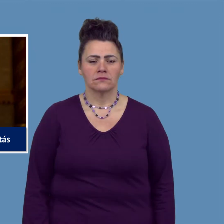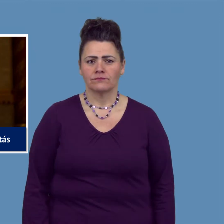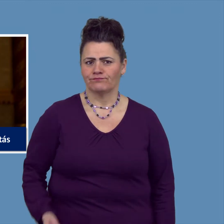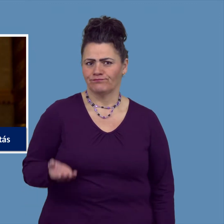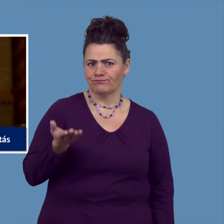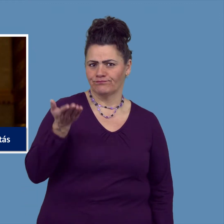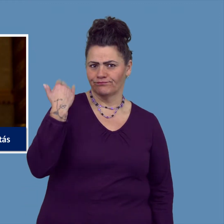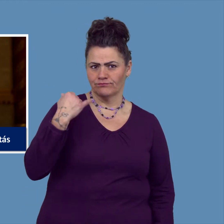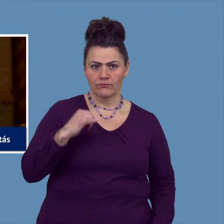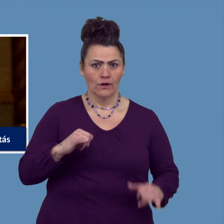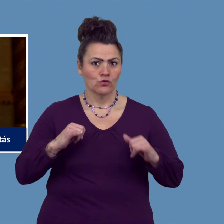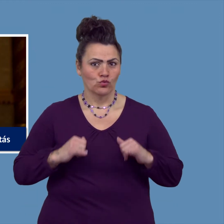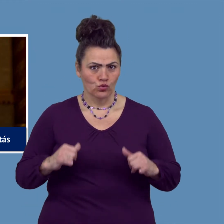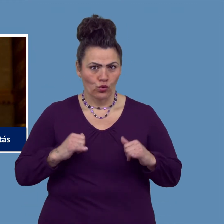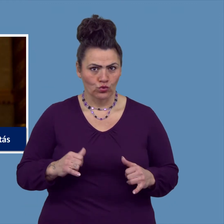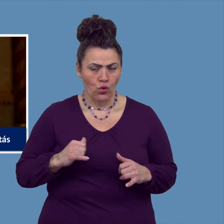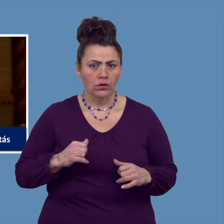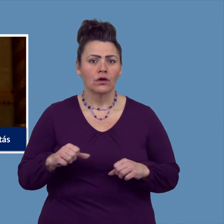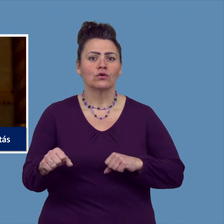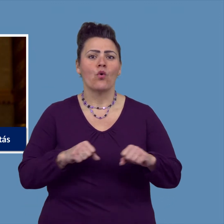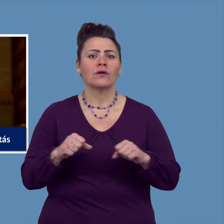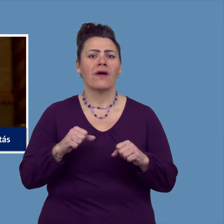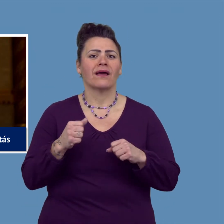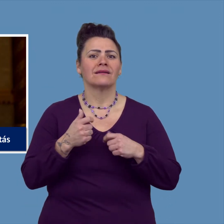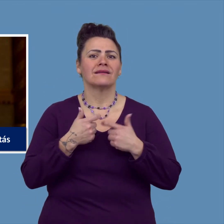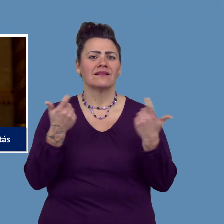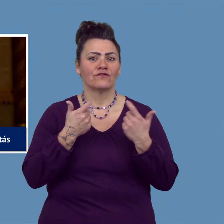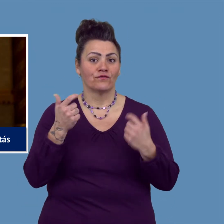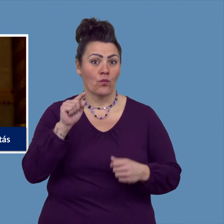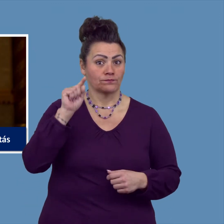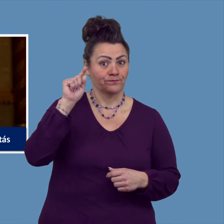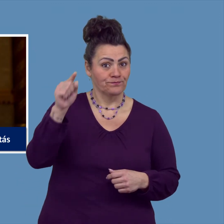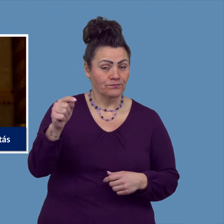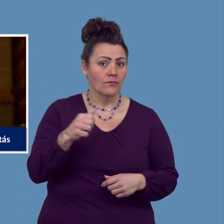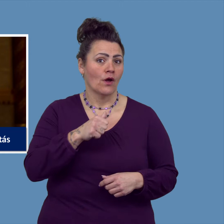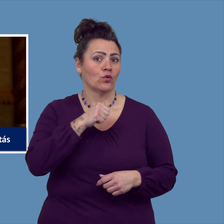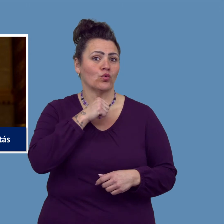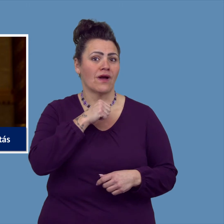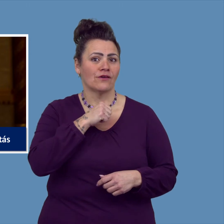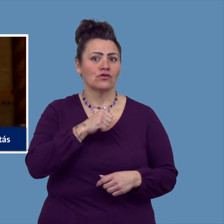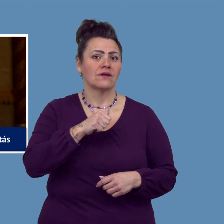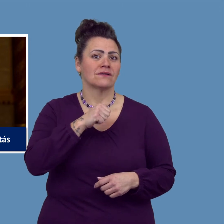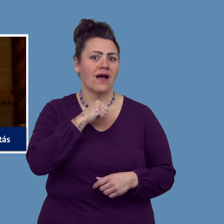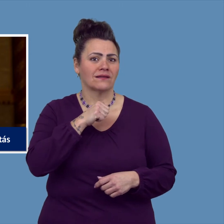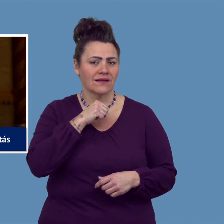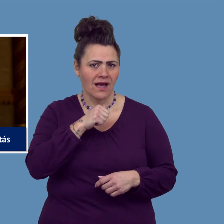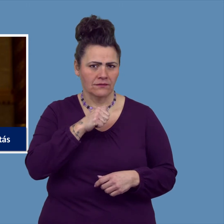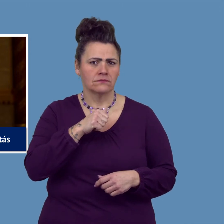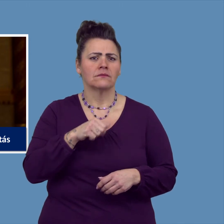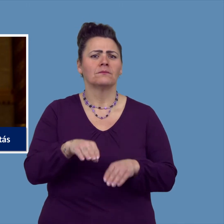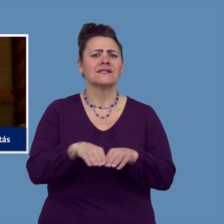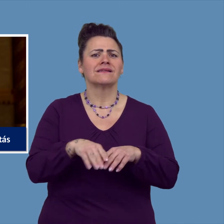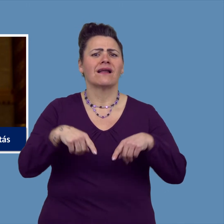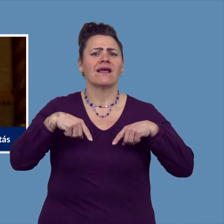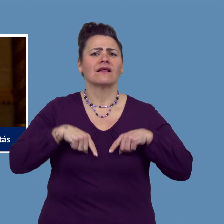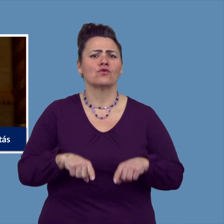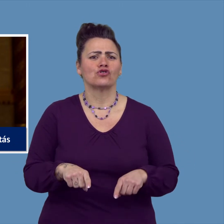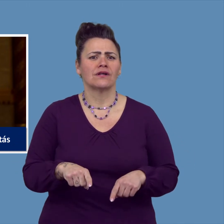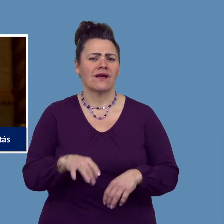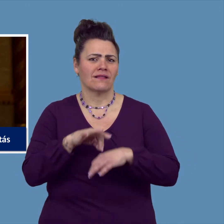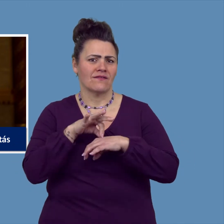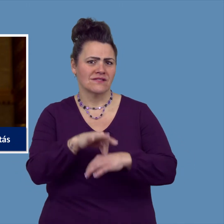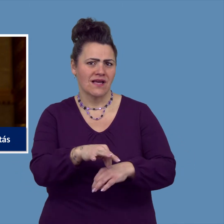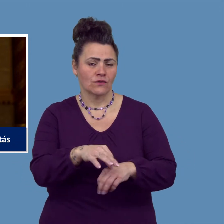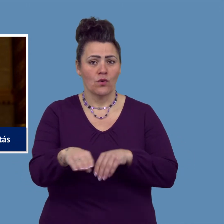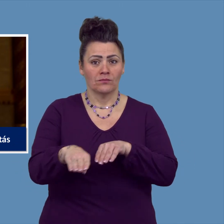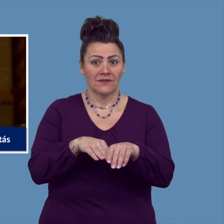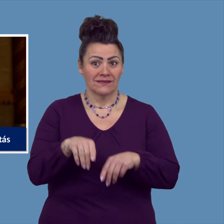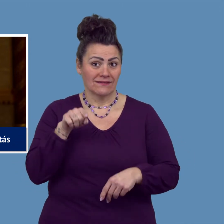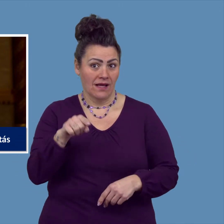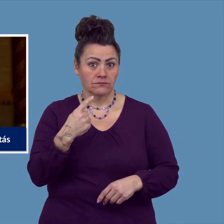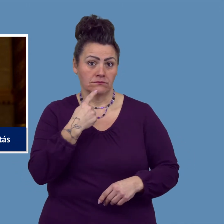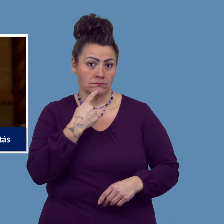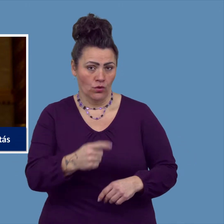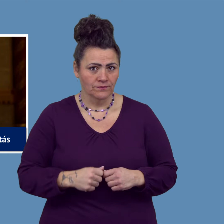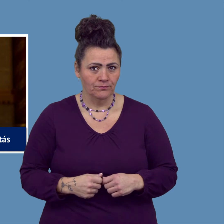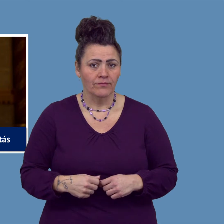Gulyás Gergely Miniszterelnökséget vezető miniszter a csütörtöki kormányinfón válaszolt: